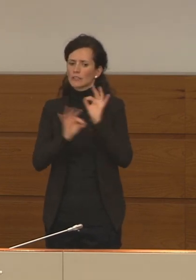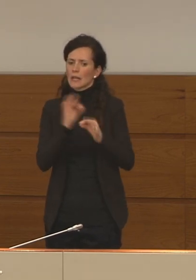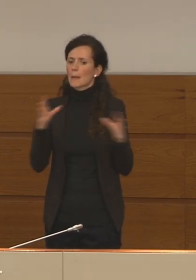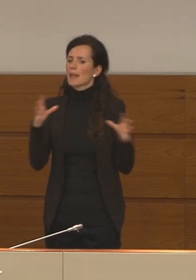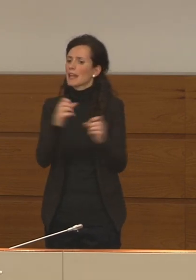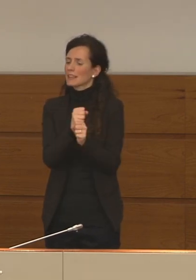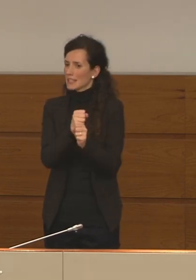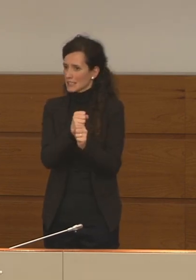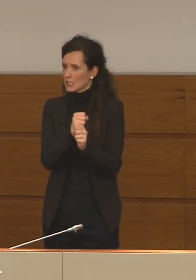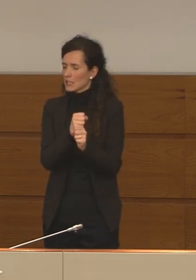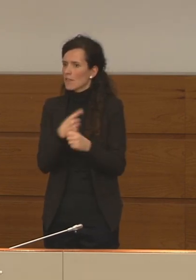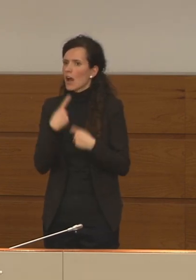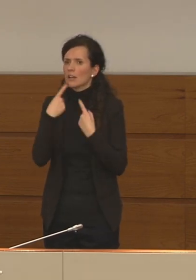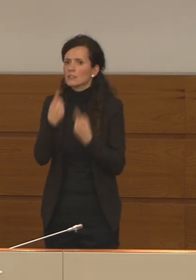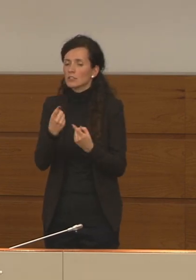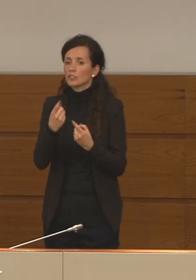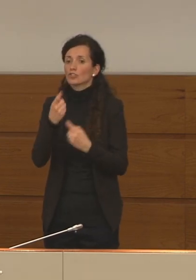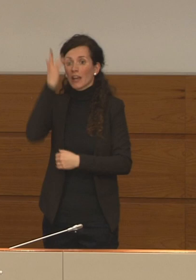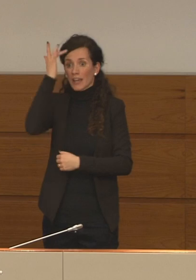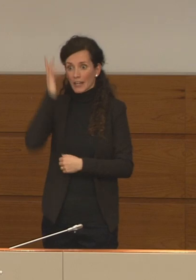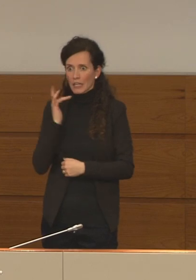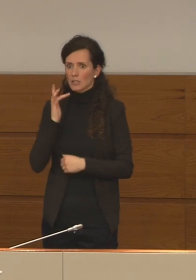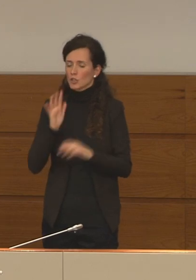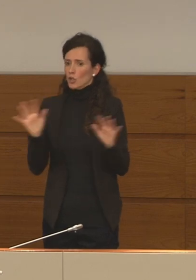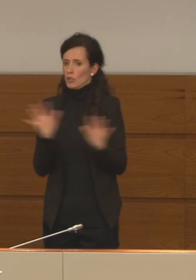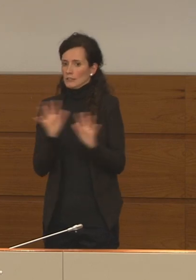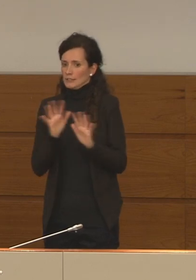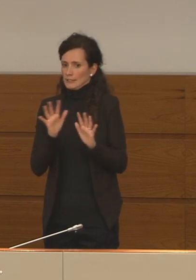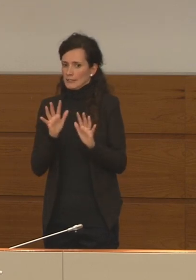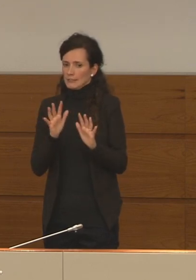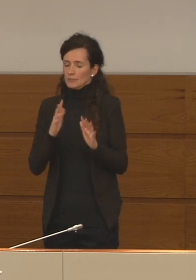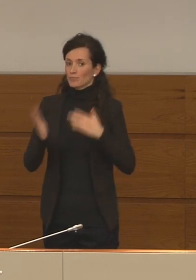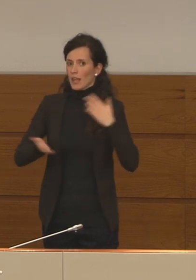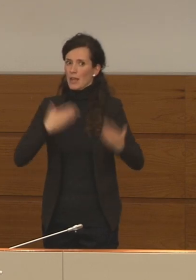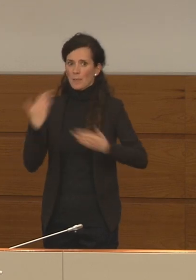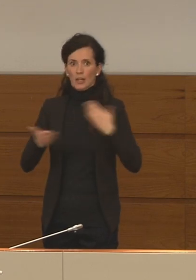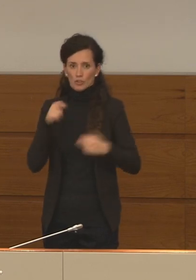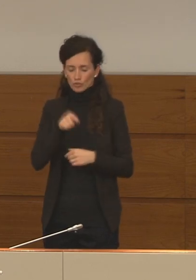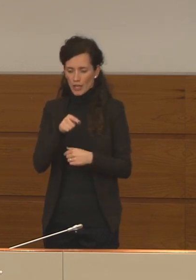rischio, disastrosa calamità sanitaria. In precedenza il governatore Fontana ha